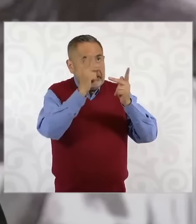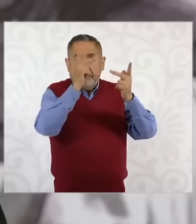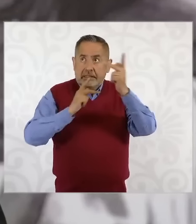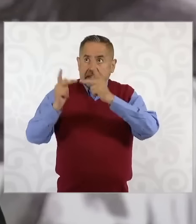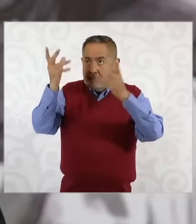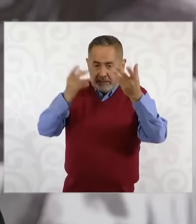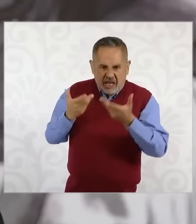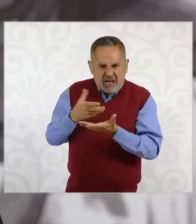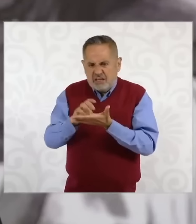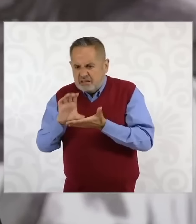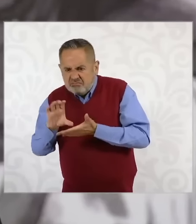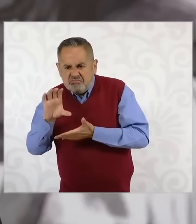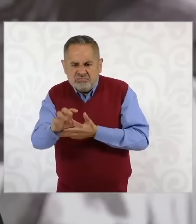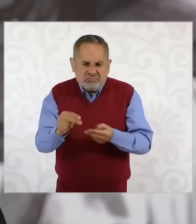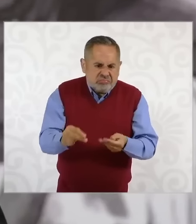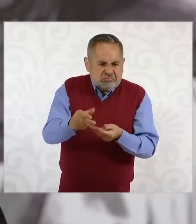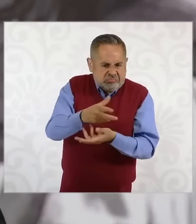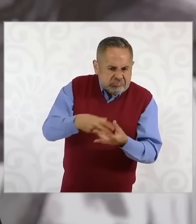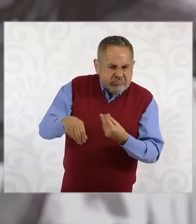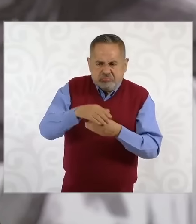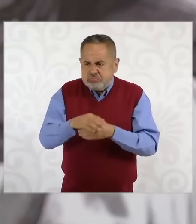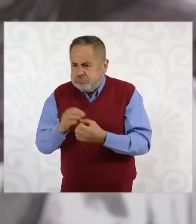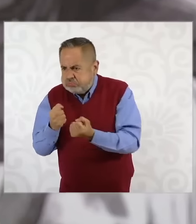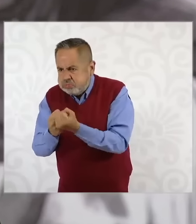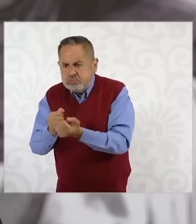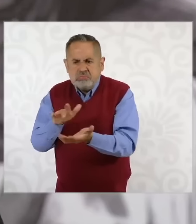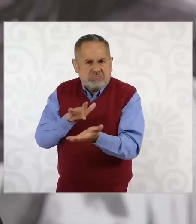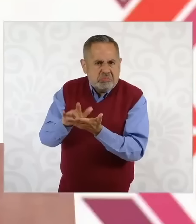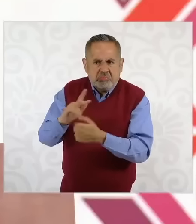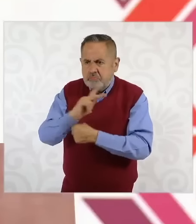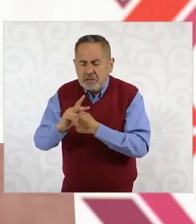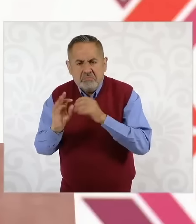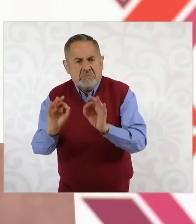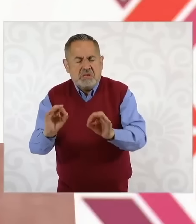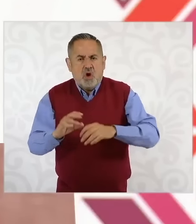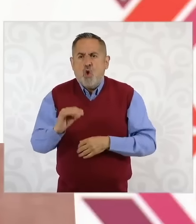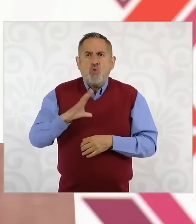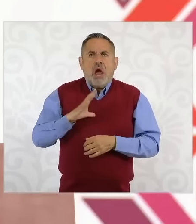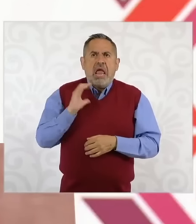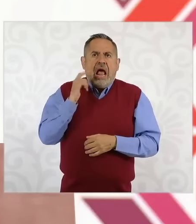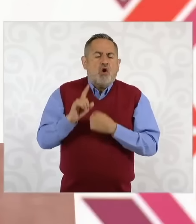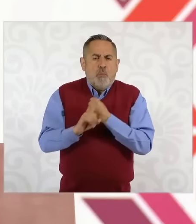al fortalecimiento de del stock de capital del país. No tenemos absolutamente ningún problema con